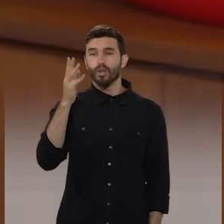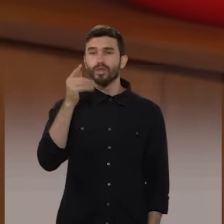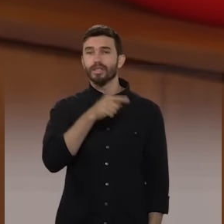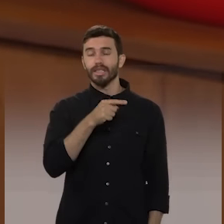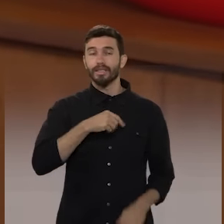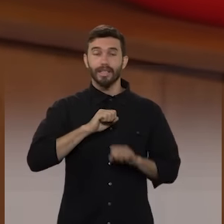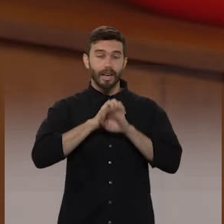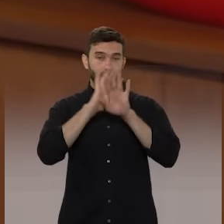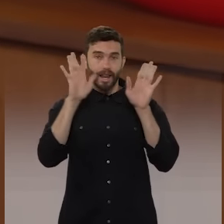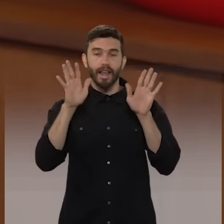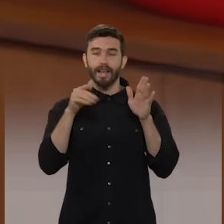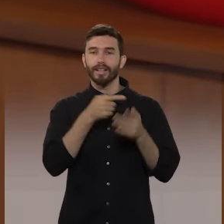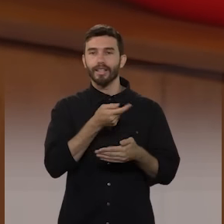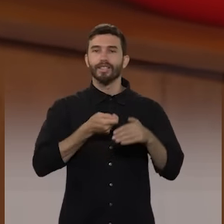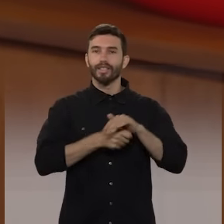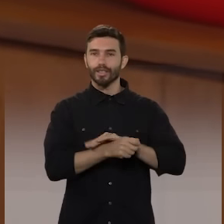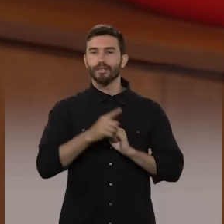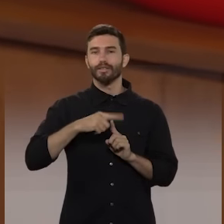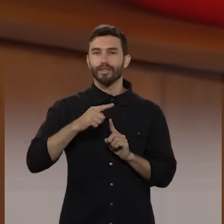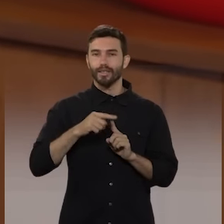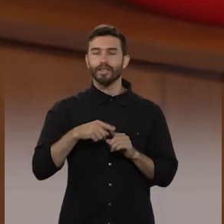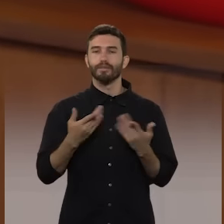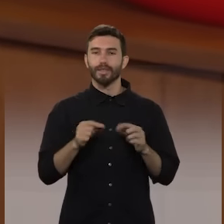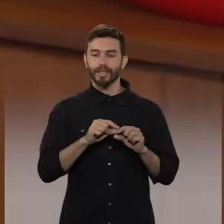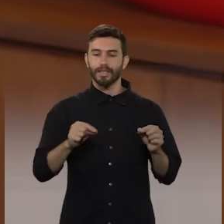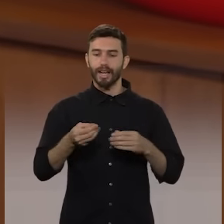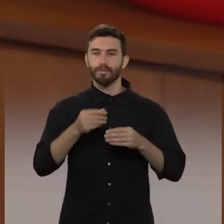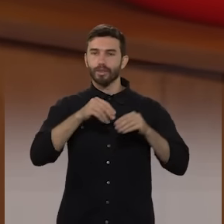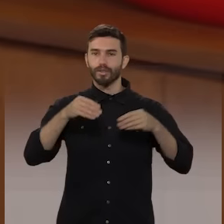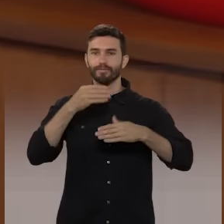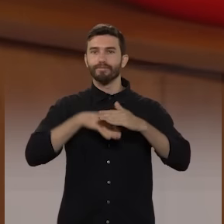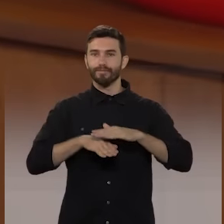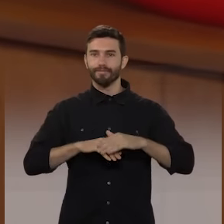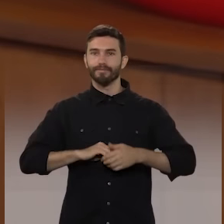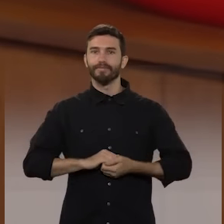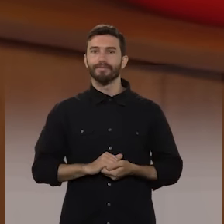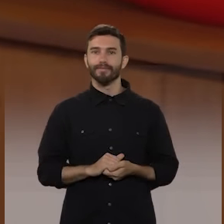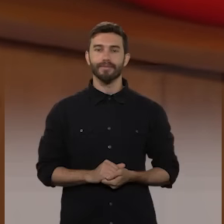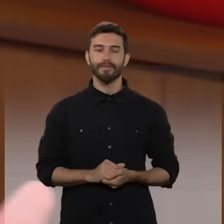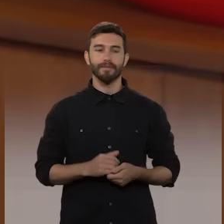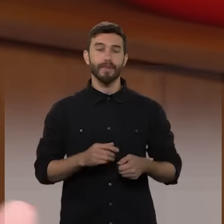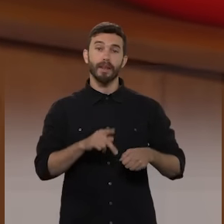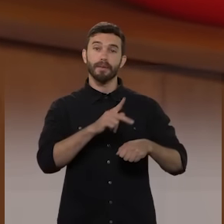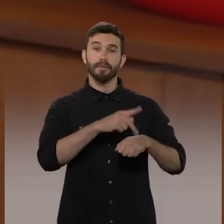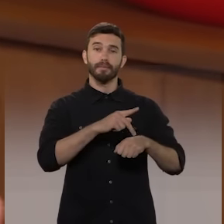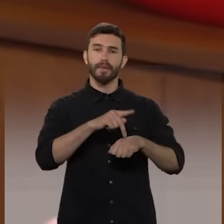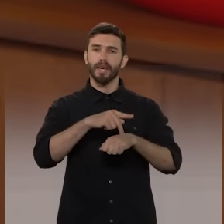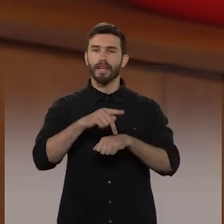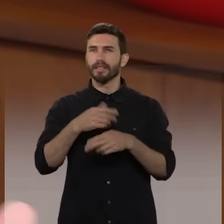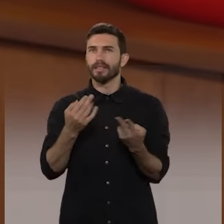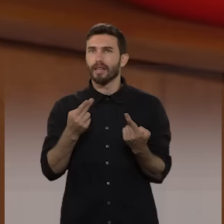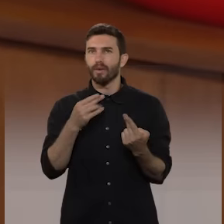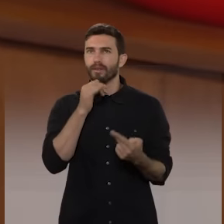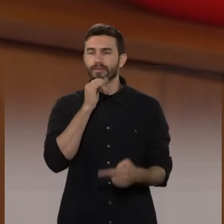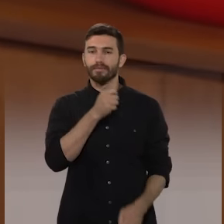tipo de investimento nesses cabos subterrâneos. Países como Canadá, Estados Unidos, eles têm